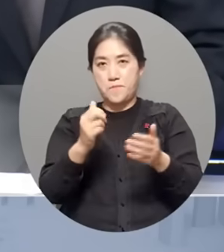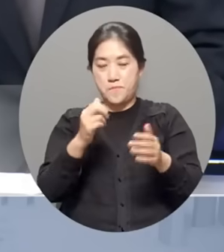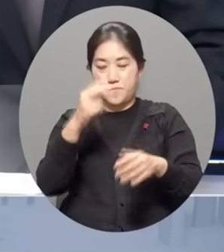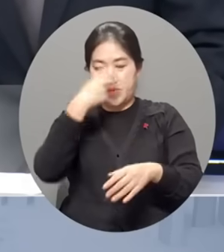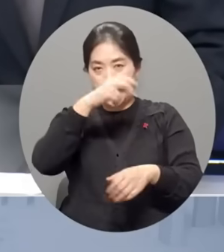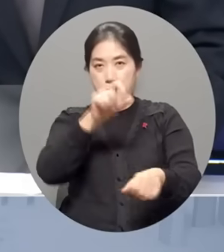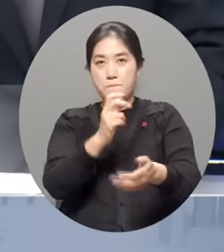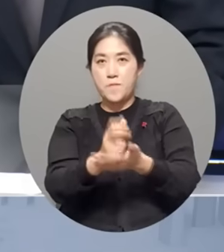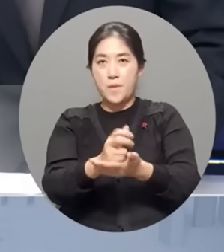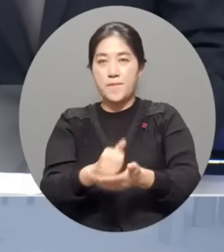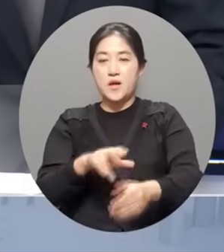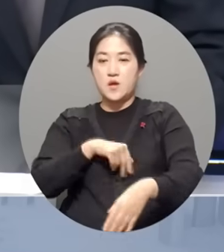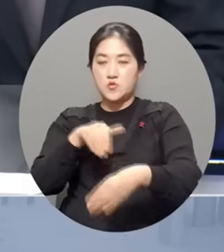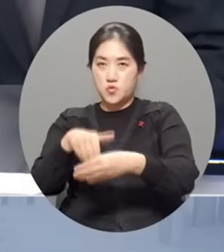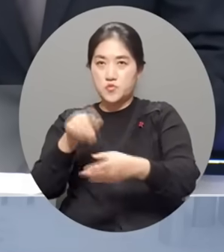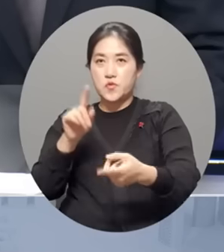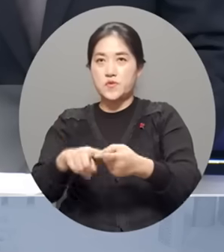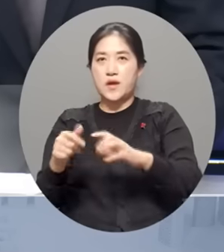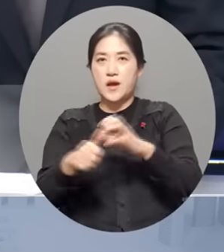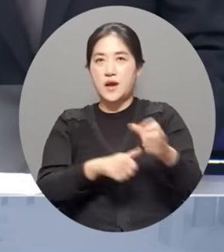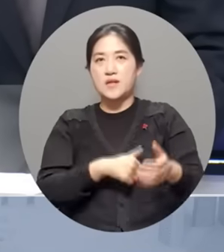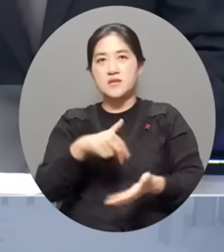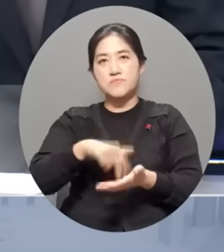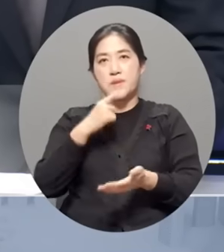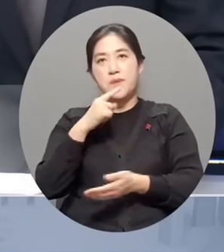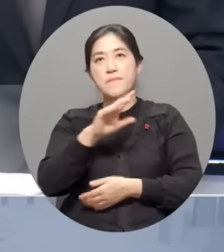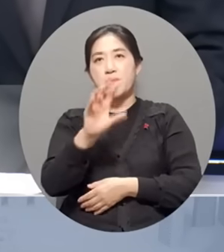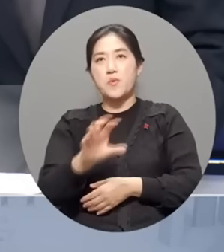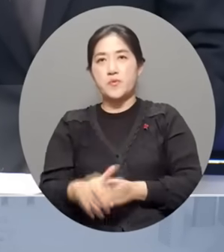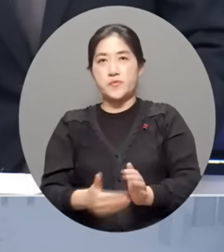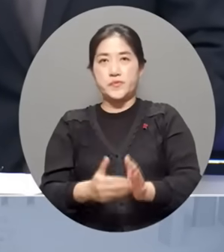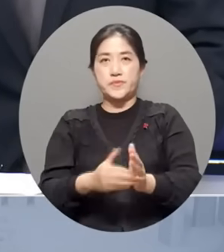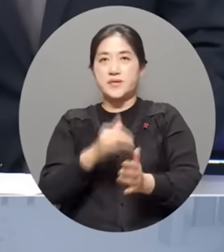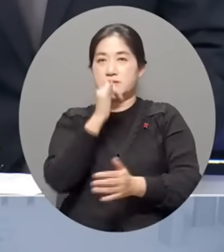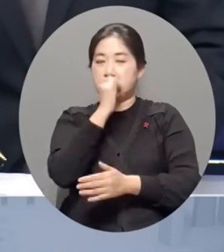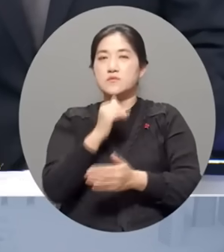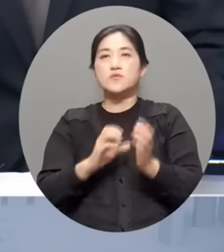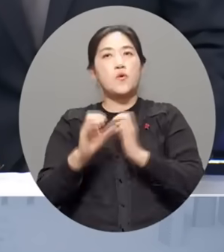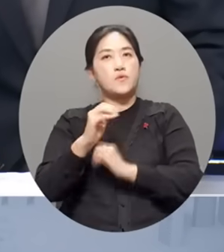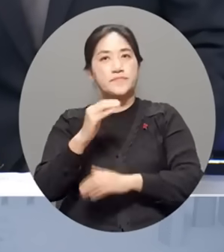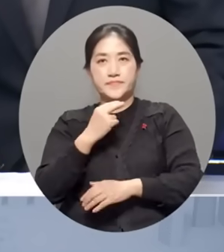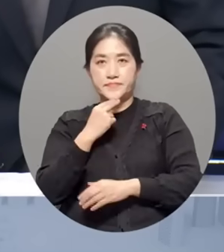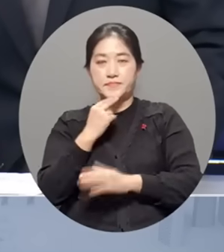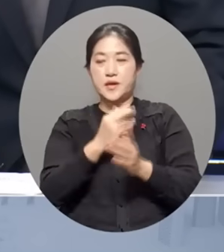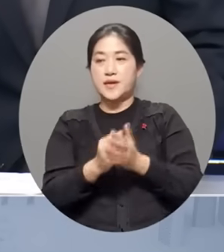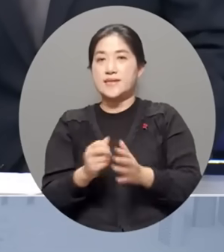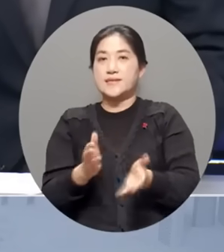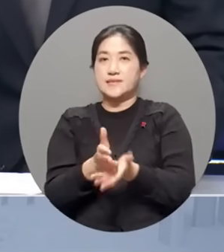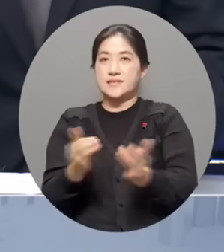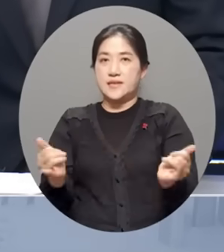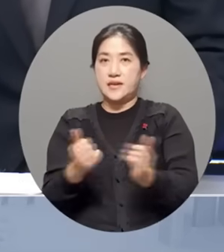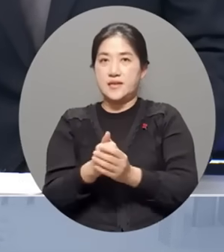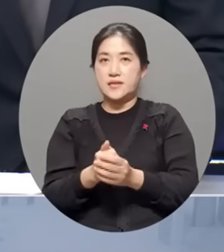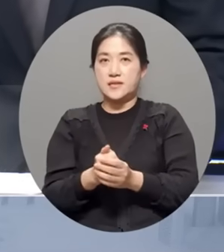오늘 회견을 보면 특검법이 총선을 위한 악법이라는 입장을 가지고 있다. 이 정도 말을 되풀이하는 선에서 정리가 됐습니다.